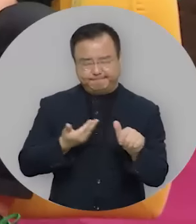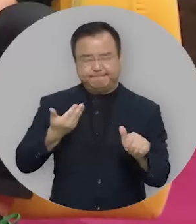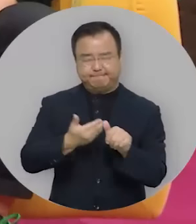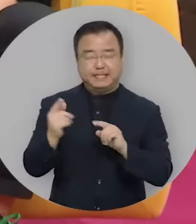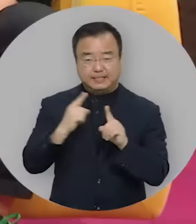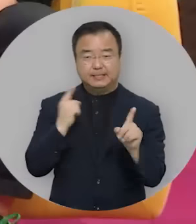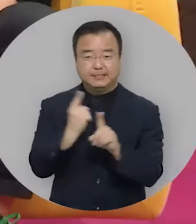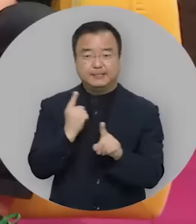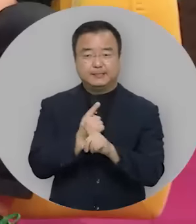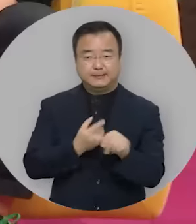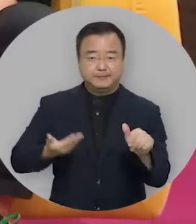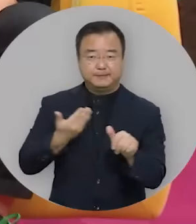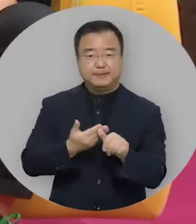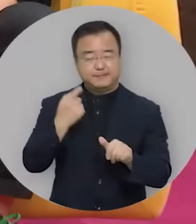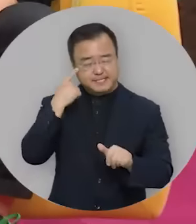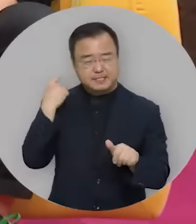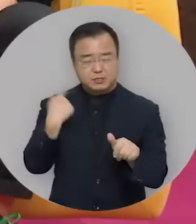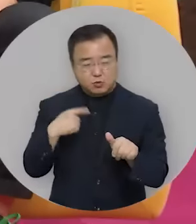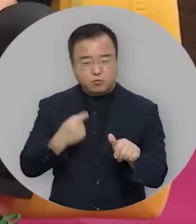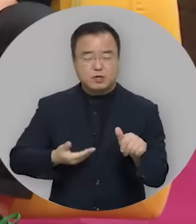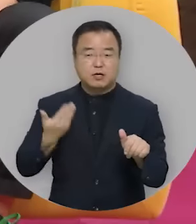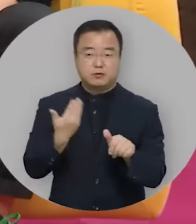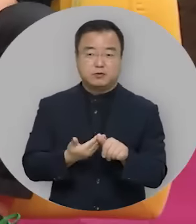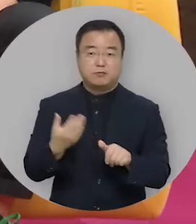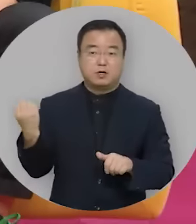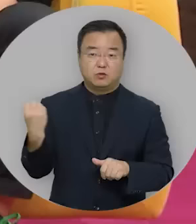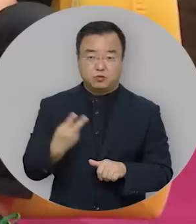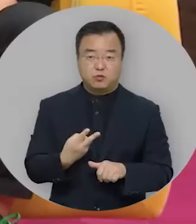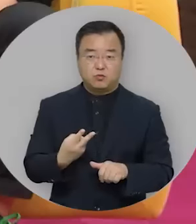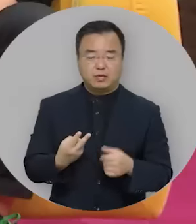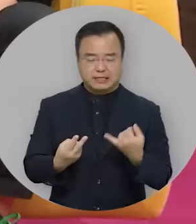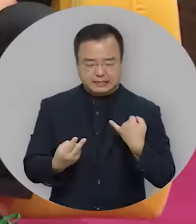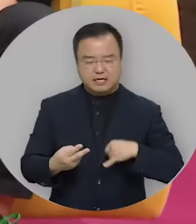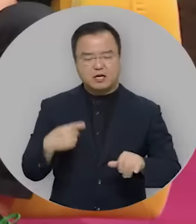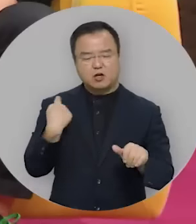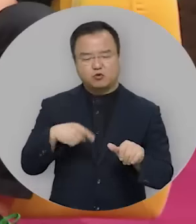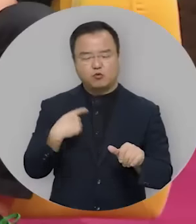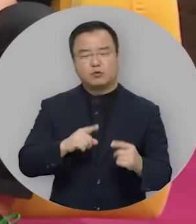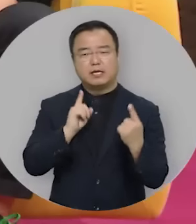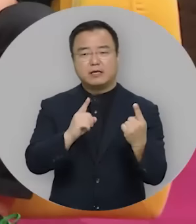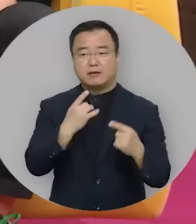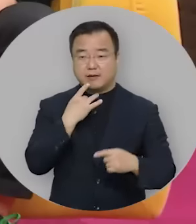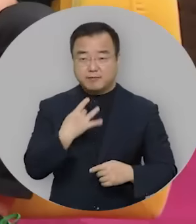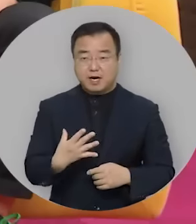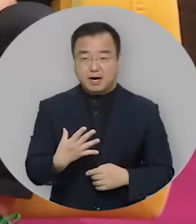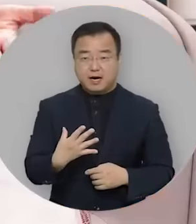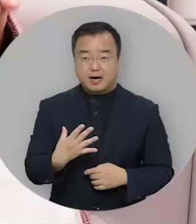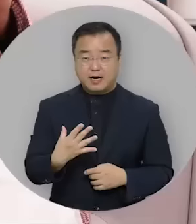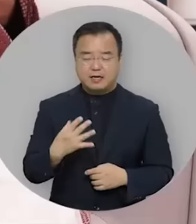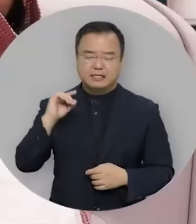언어 치료시켜야지. 인지 교육해야지. 은혜를 그냥 교육적 대상으로만 생각했지 은혜가 스스로